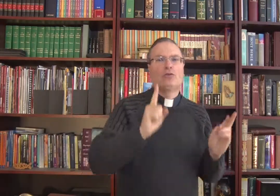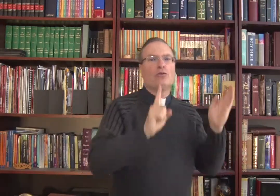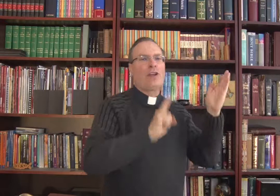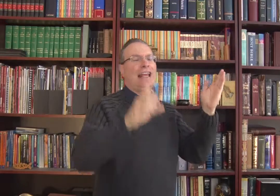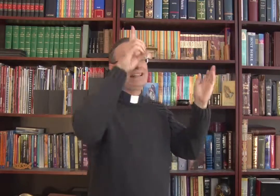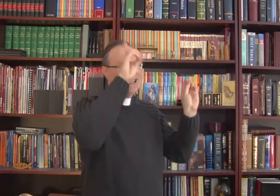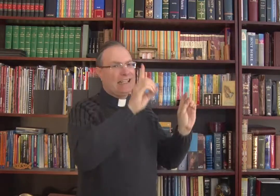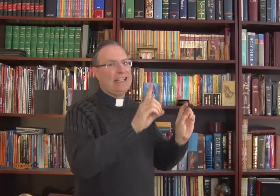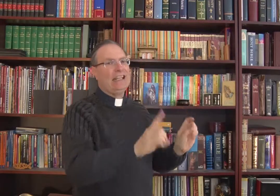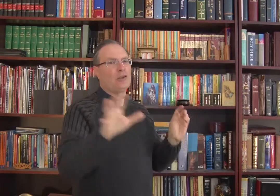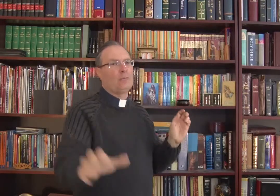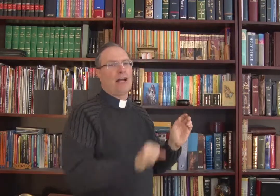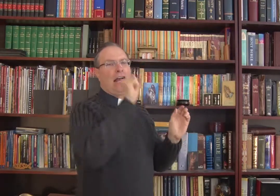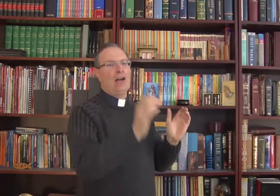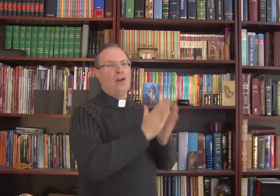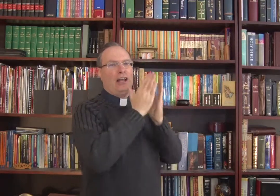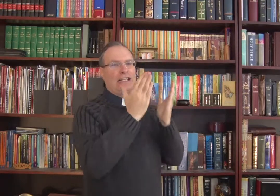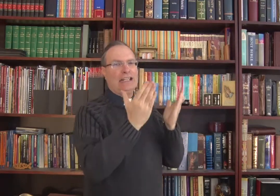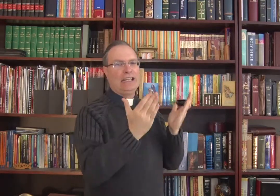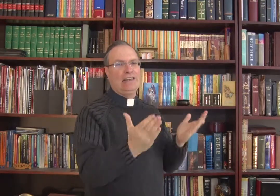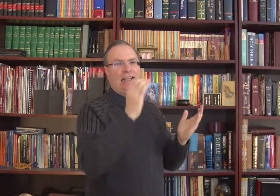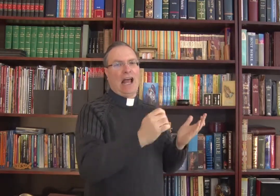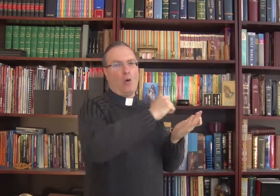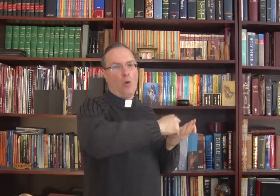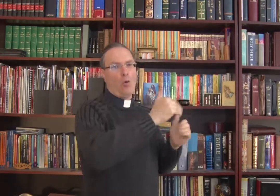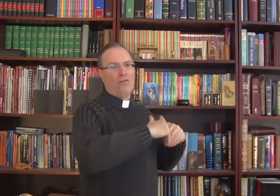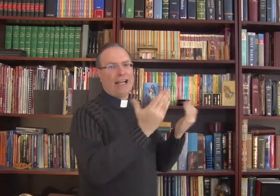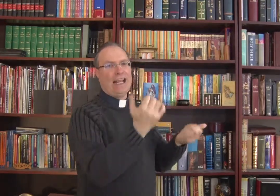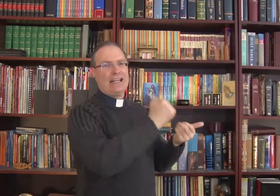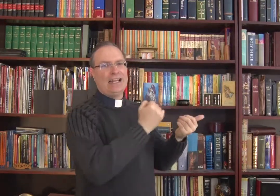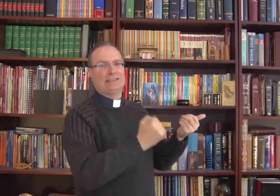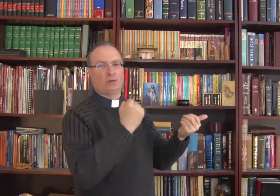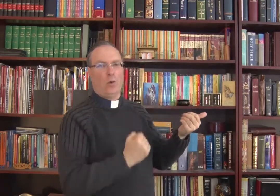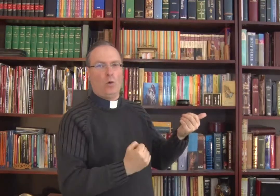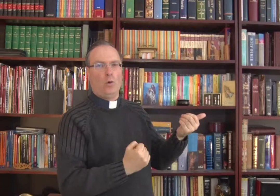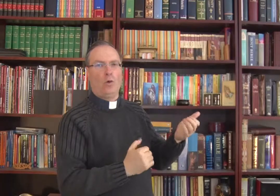«Tu es digne de prendre le livre et d'en ouvrir les sceaux,